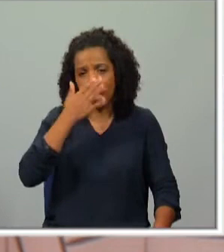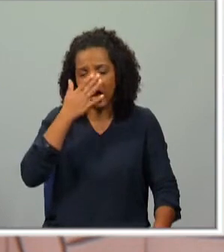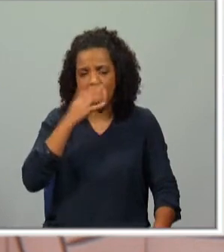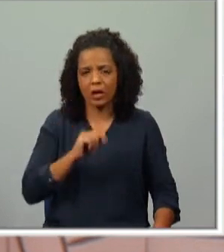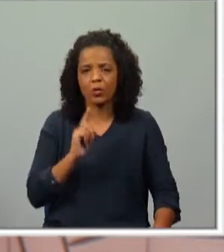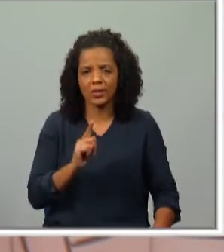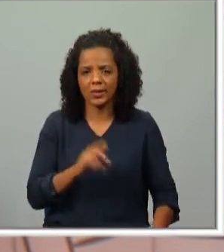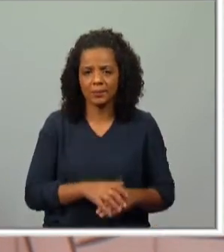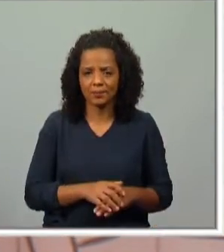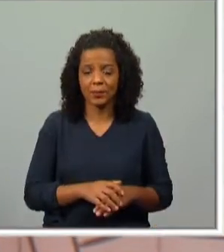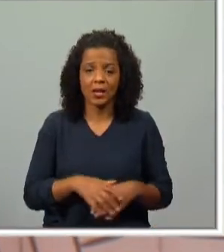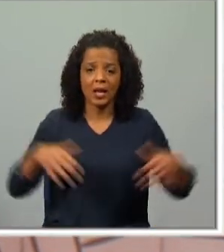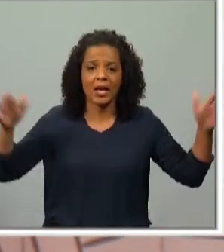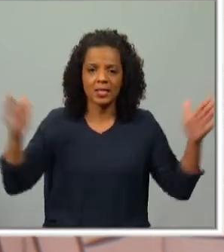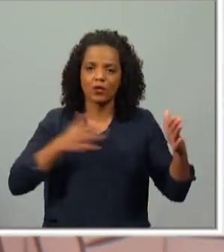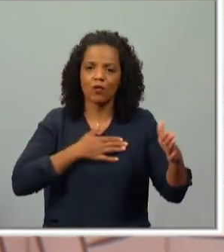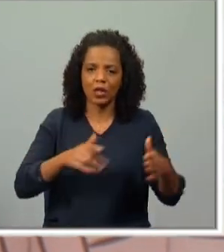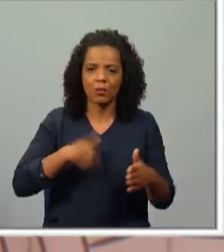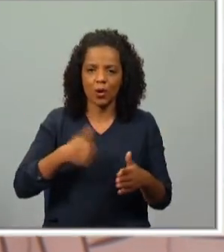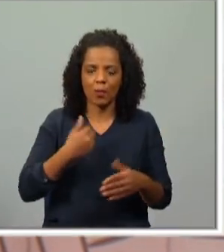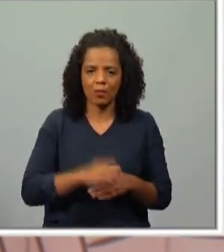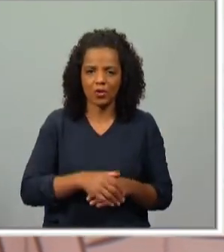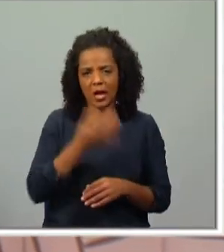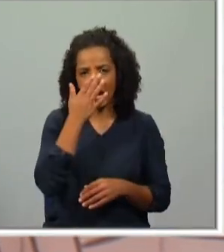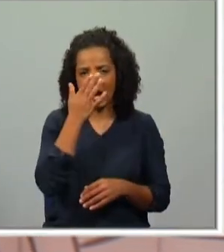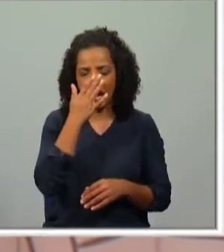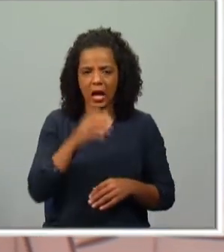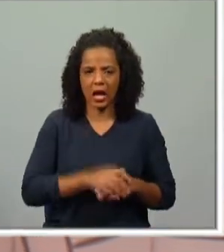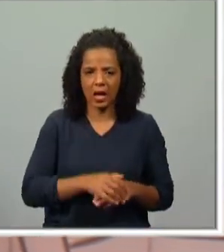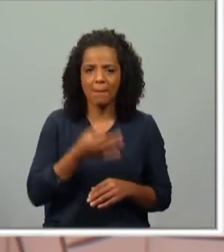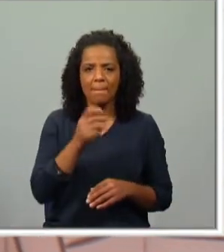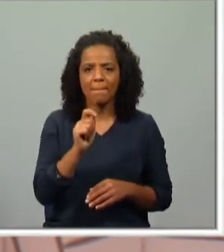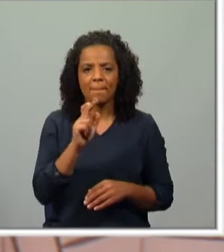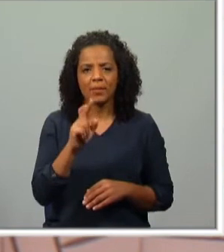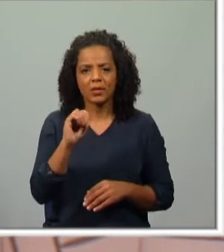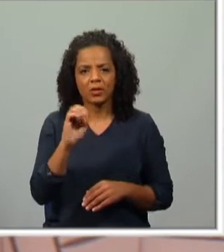própria não é temos a precificação das asas e o que aquela isto nos diz que o 本身不是我們有定價的翅膀，這告訴我們什麼